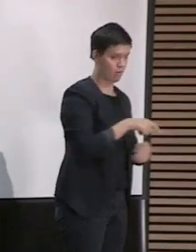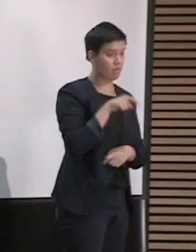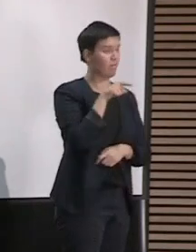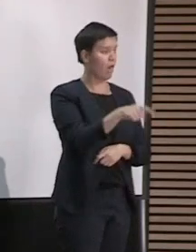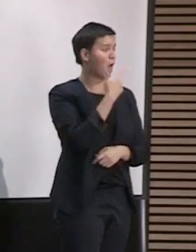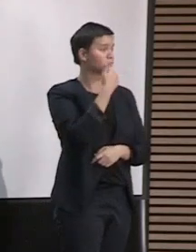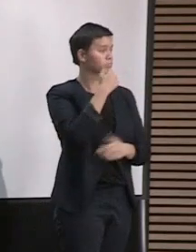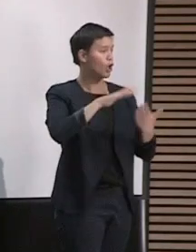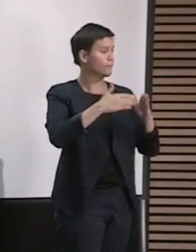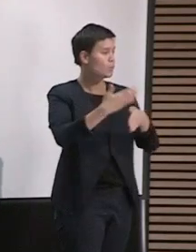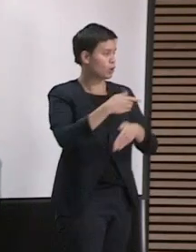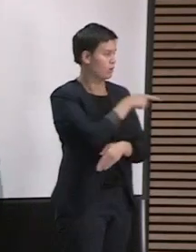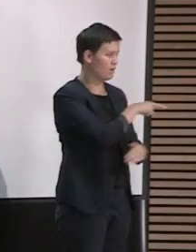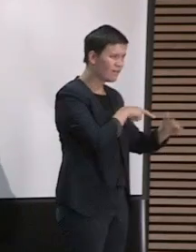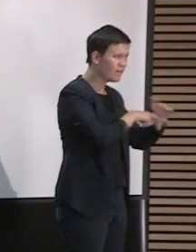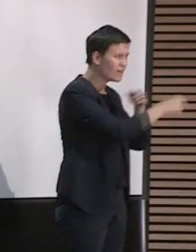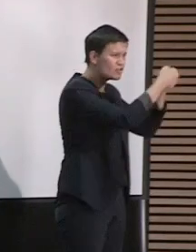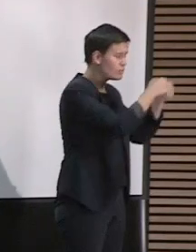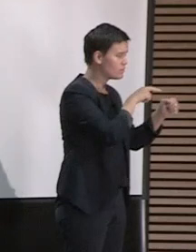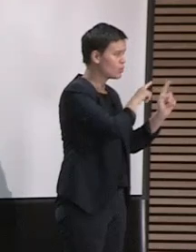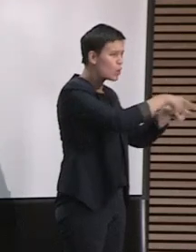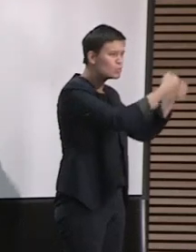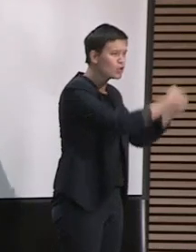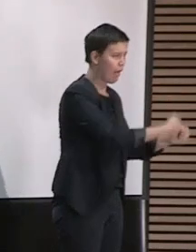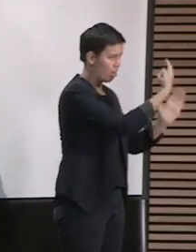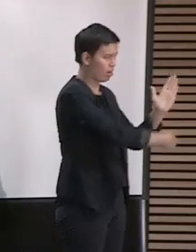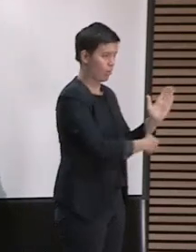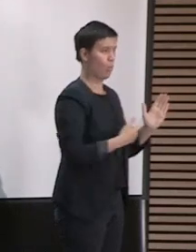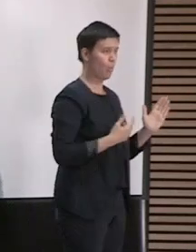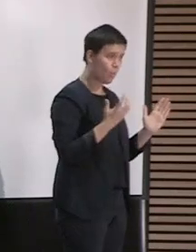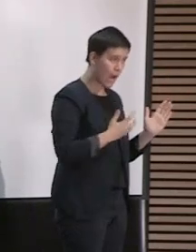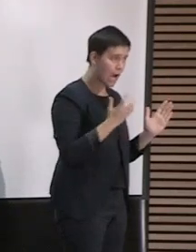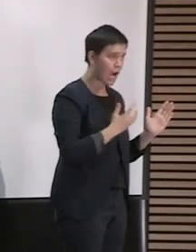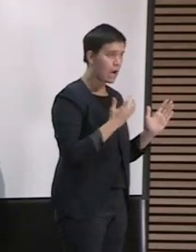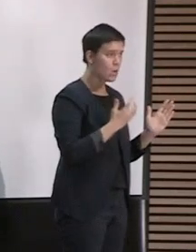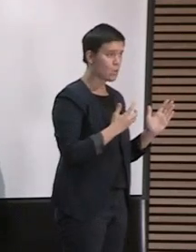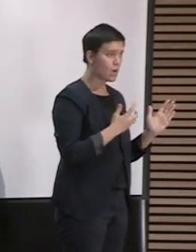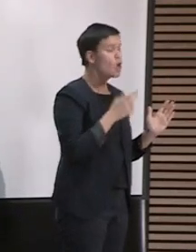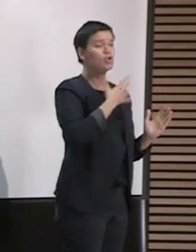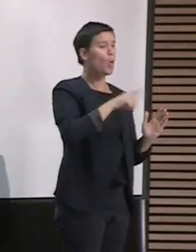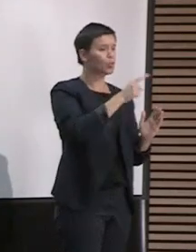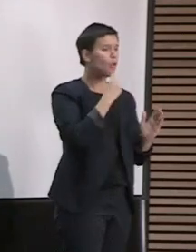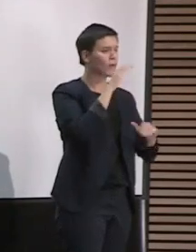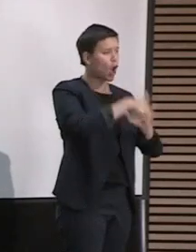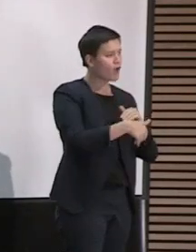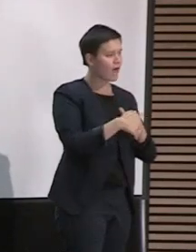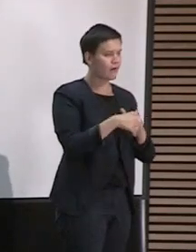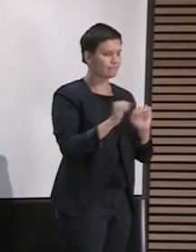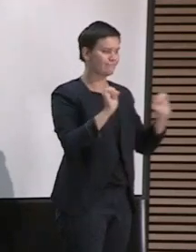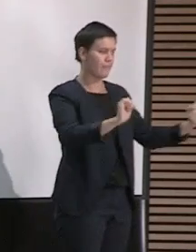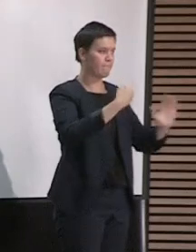mea e pa ana ki enei rerenga